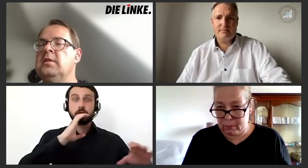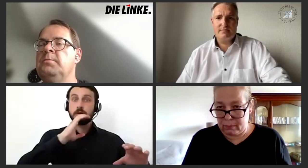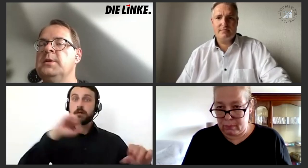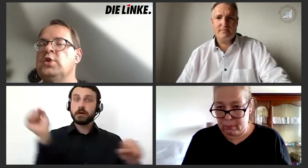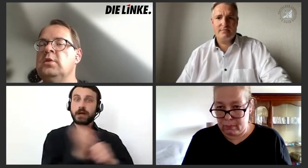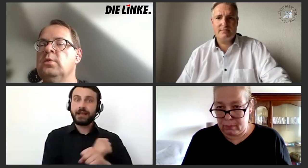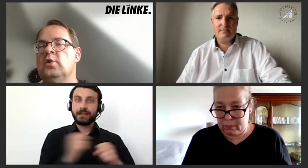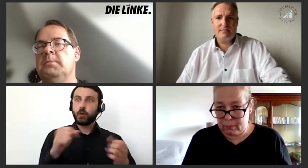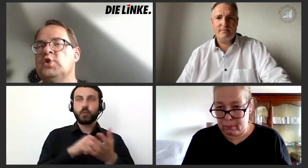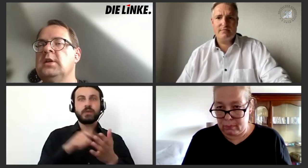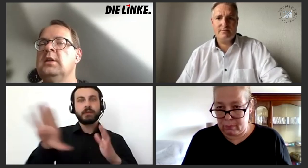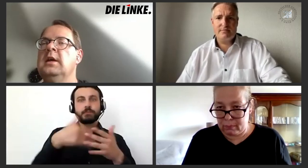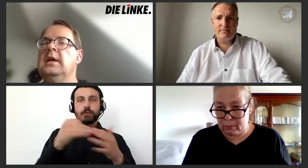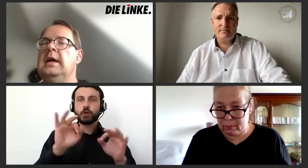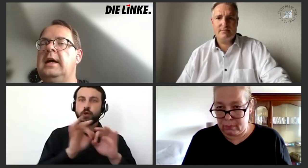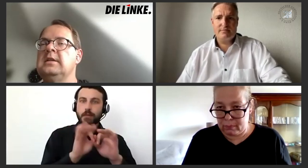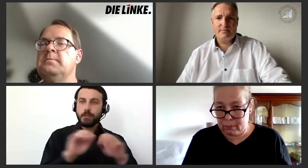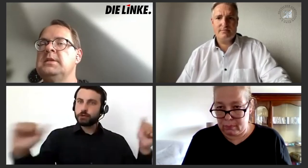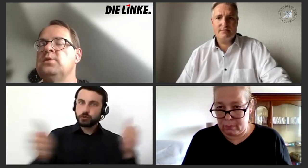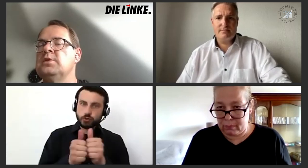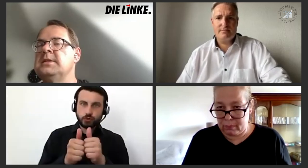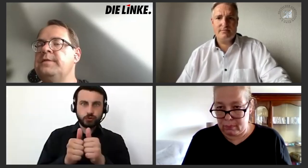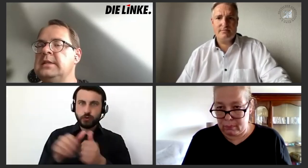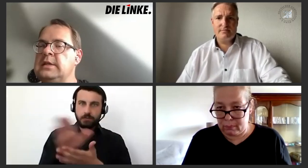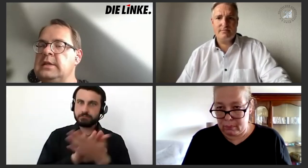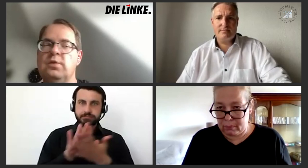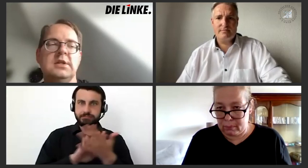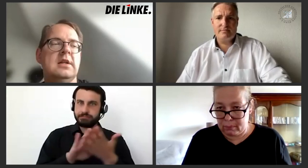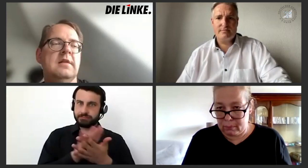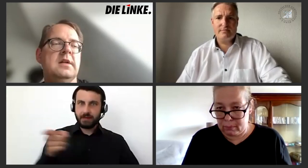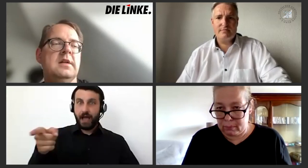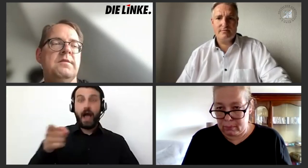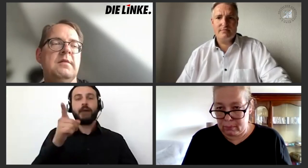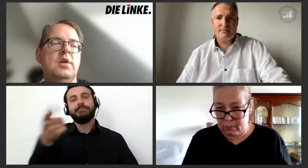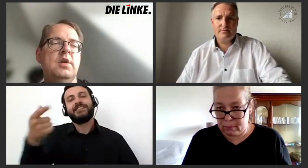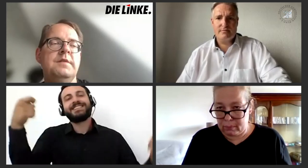keine entsprechenden Gebärdensprachdolmetscherin Dolmetscher hatten, beziehungsweise die Finanzierung